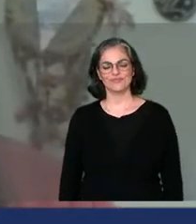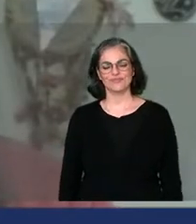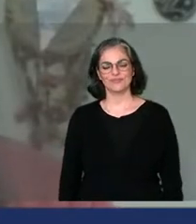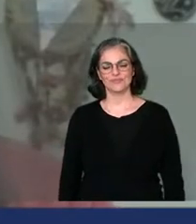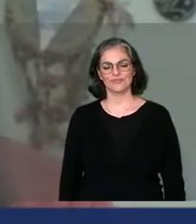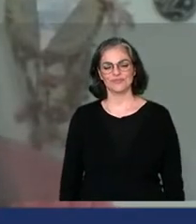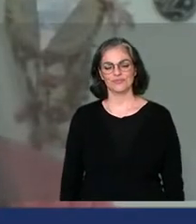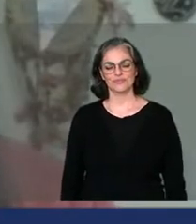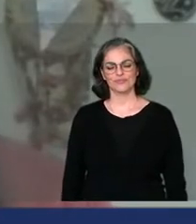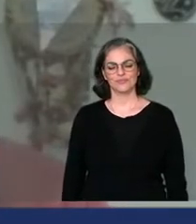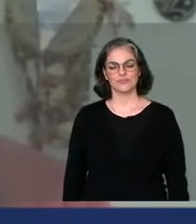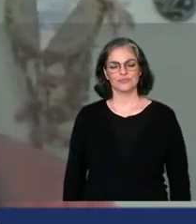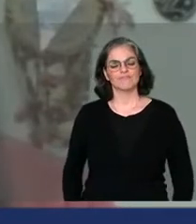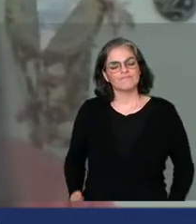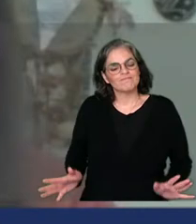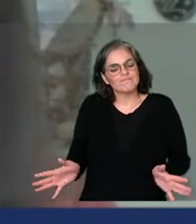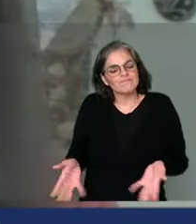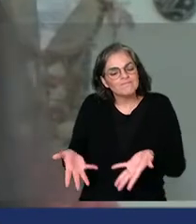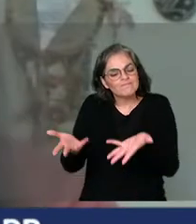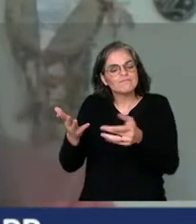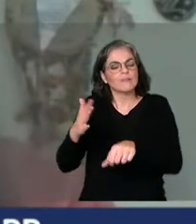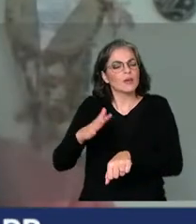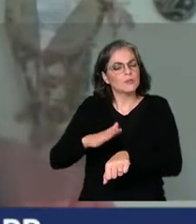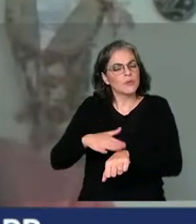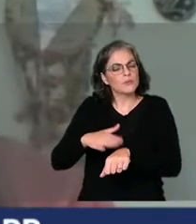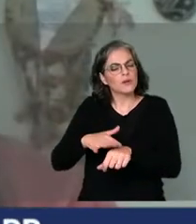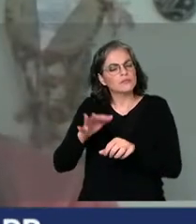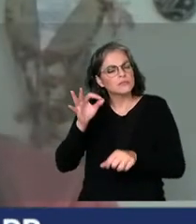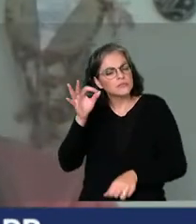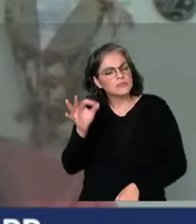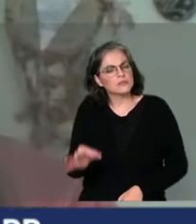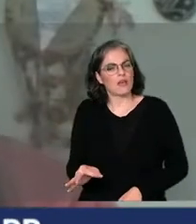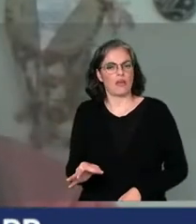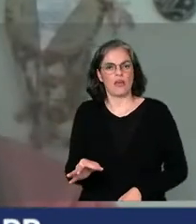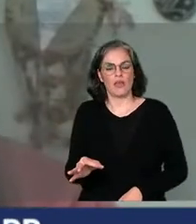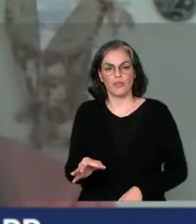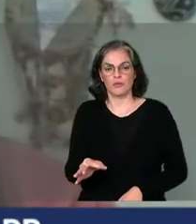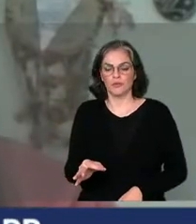DIA PARA CULTURA BRASILEIRA, VEM JUSTAMENTE NESSE LINHA DE MOVER O INCENTIVO, MOMENTO CERTO DA PANDEMIA, DE